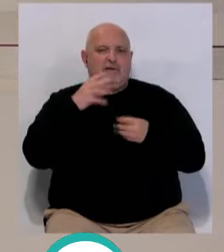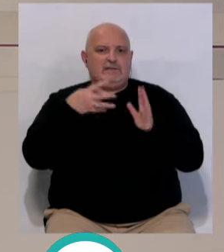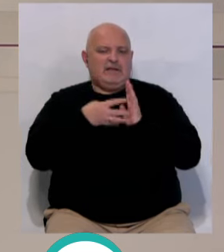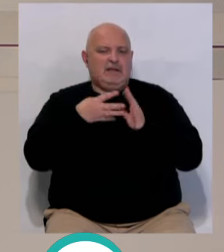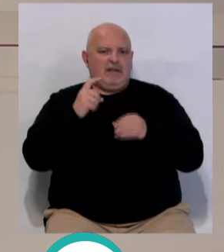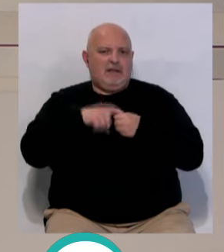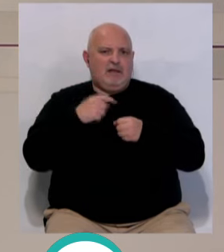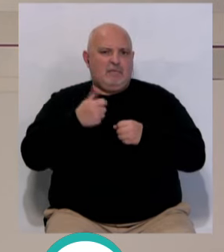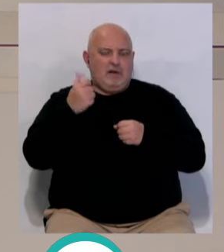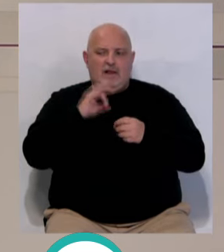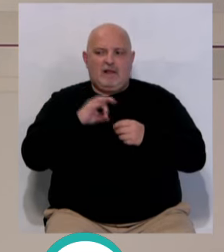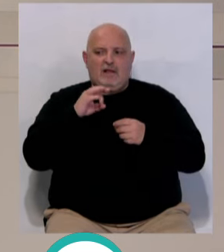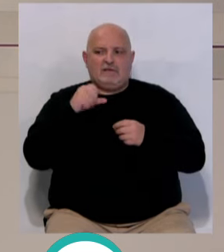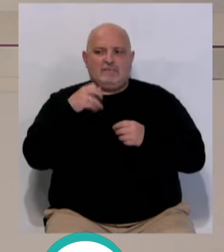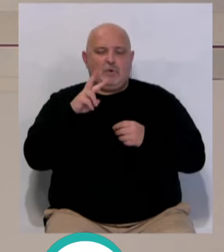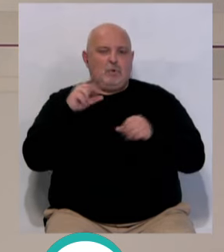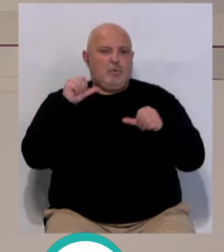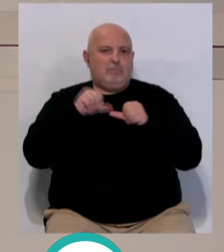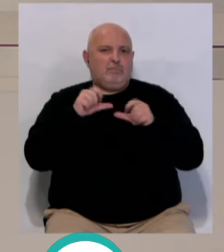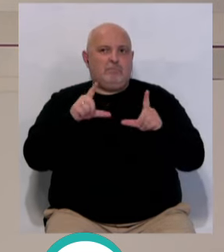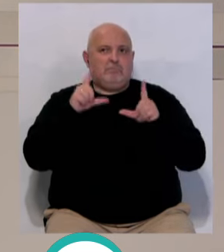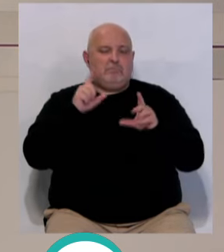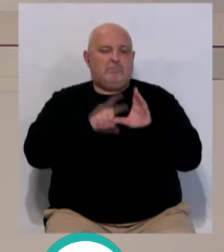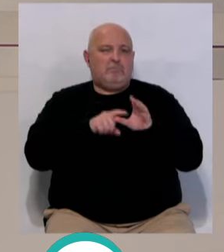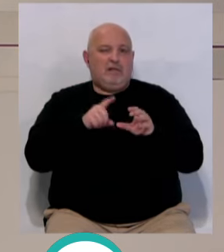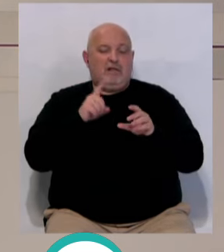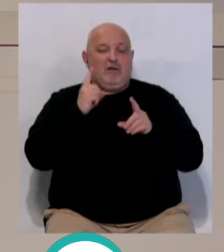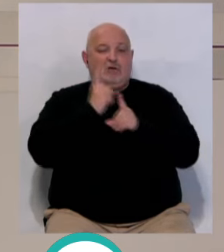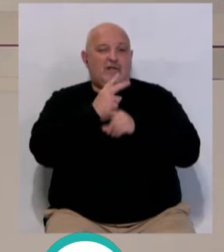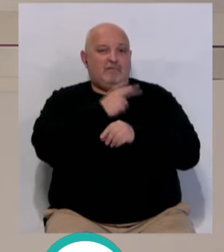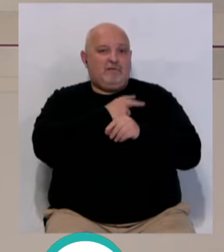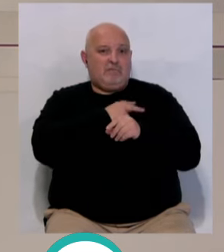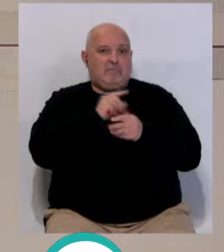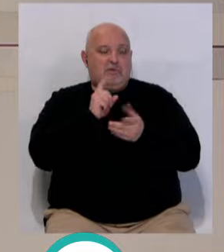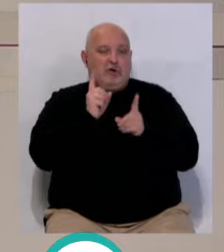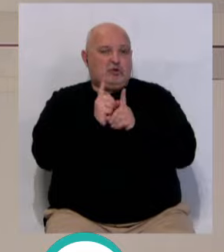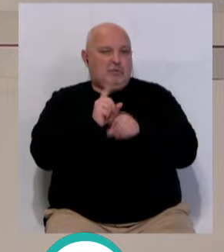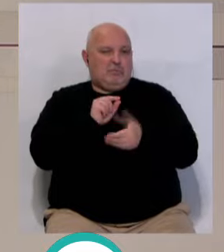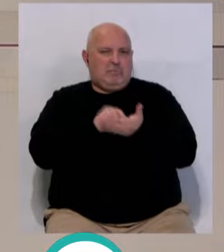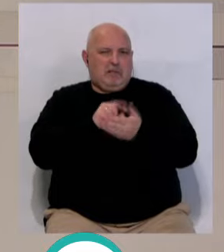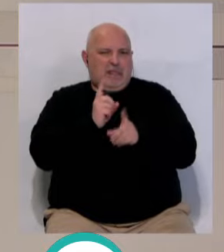con con minutos y samou después de debutar la cerámica frente al Villarreal también